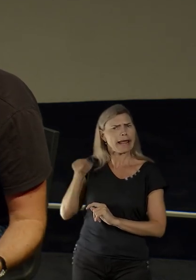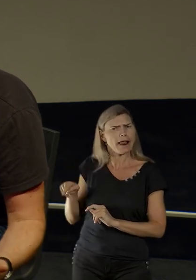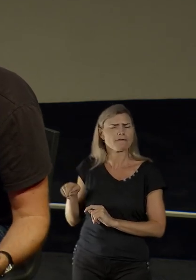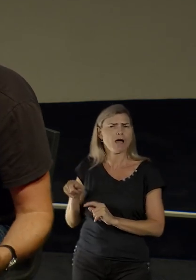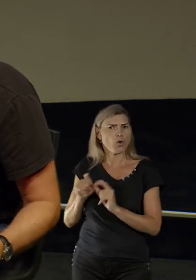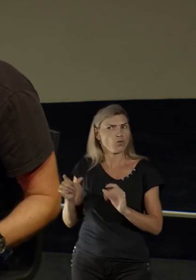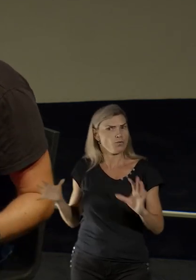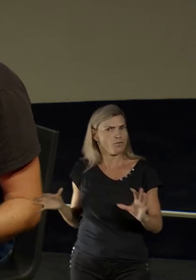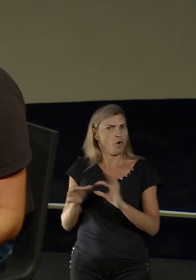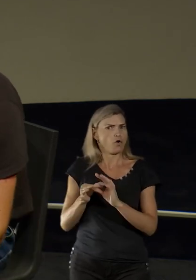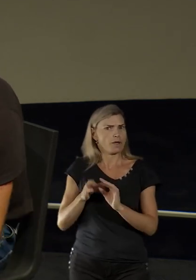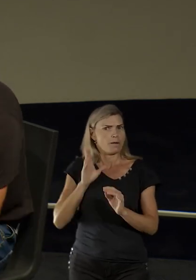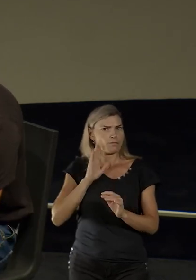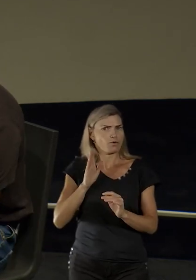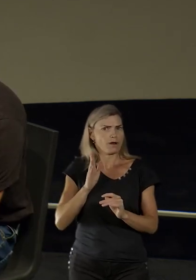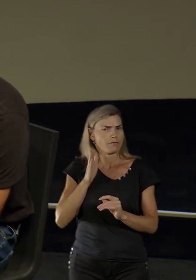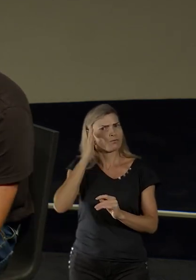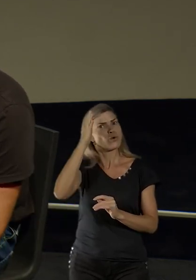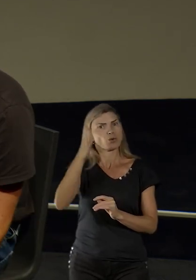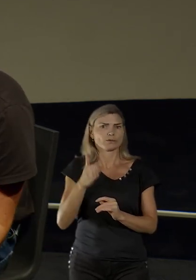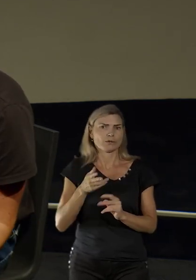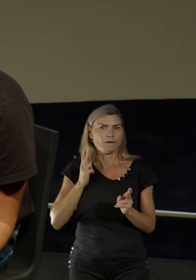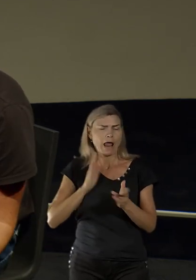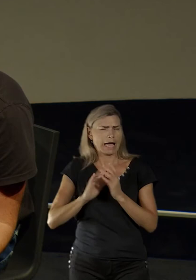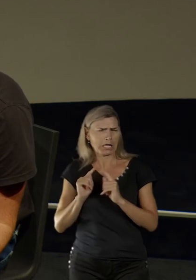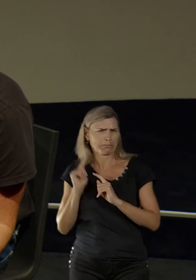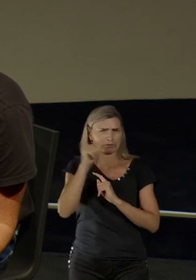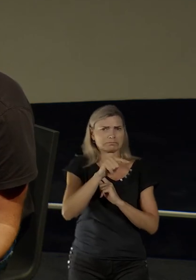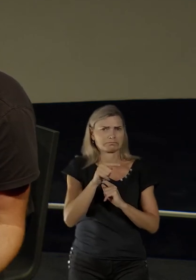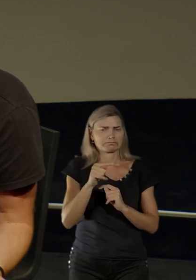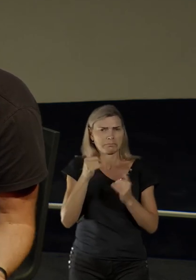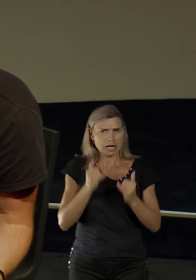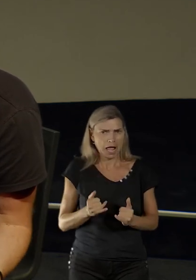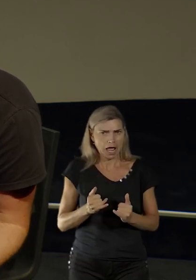lokomotivou, to nahradí. A pak teda musíme jít do výšky.